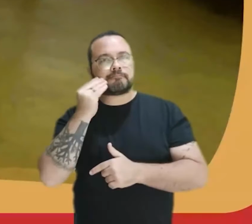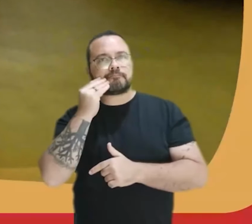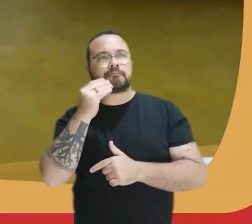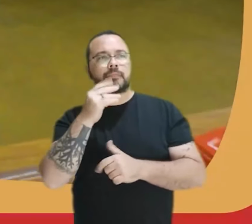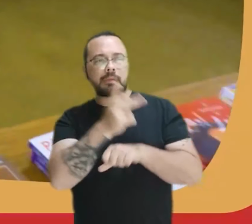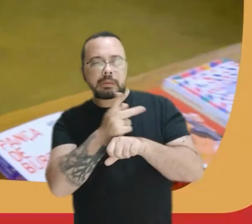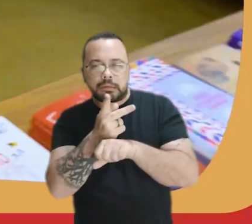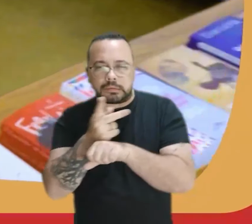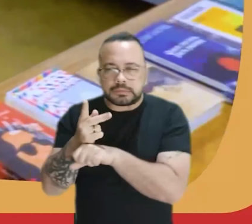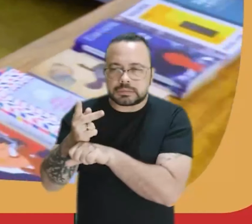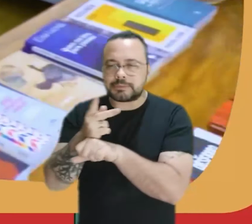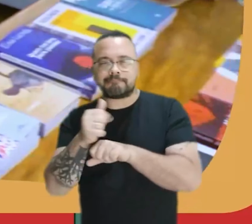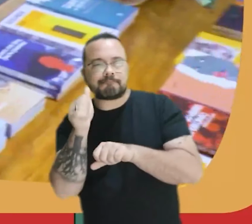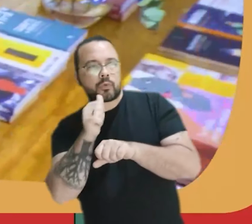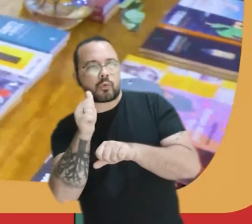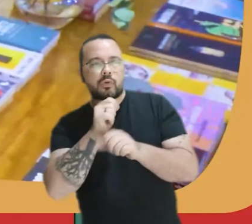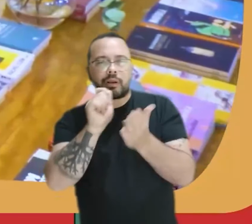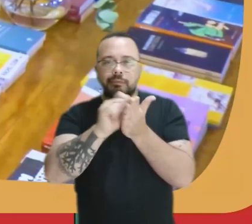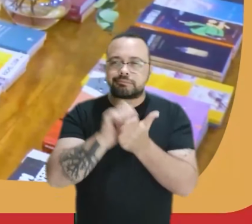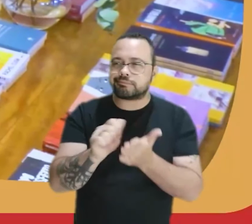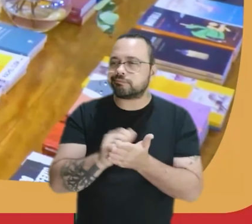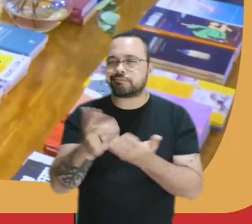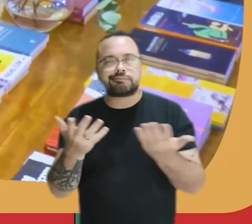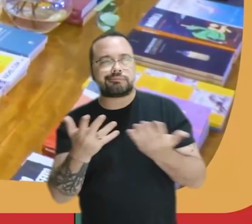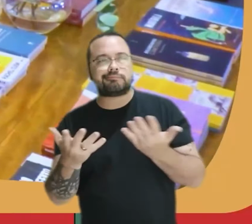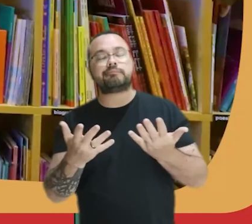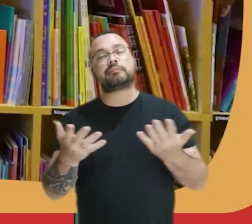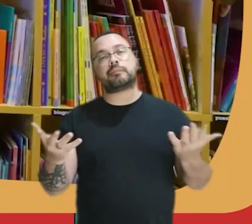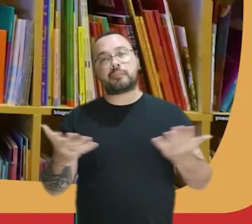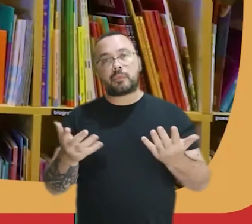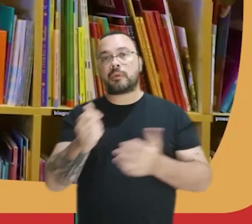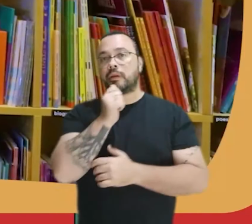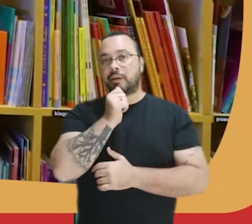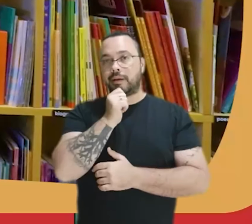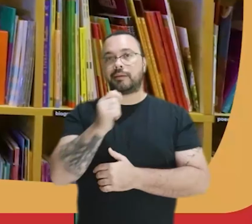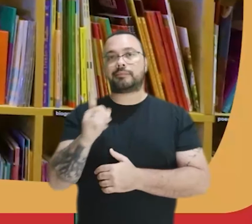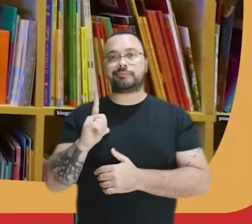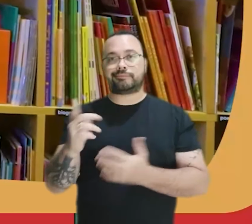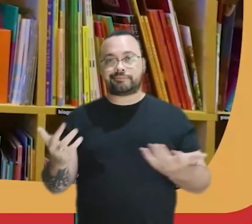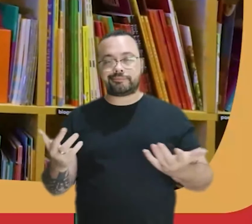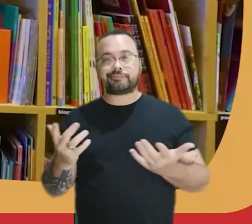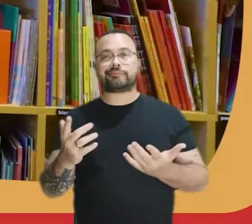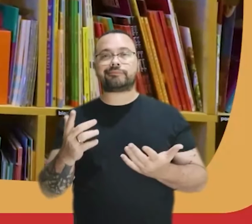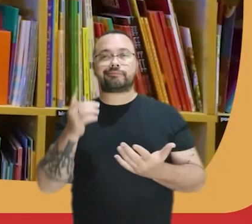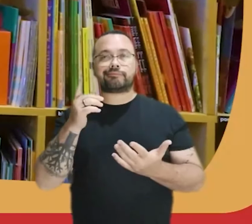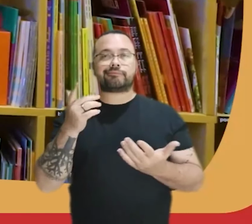assim, por isso que é incrível como a gente ainda consegue,